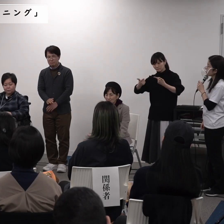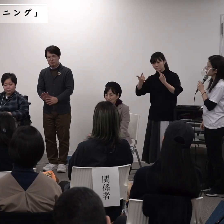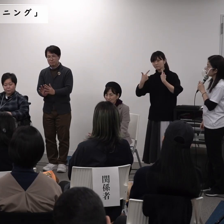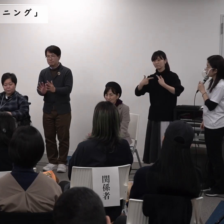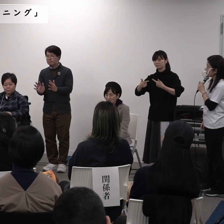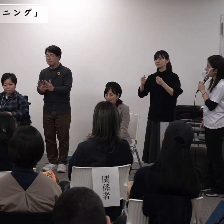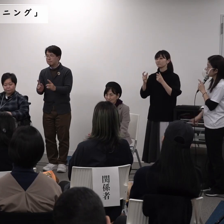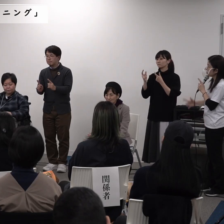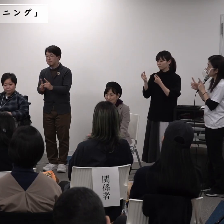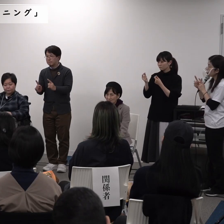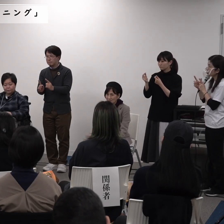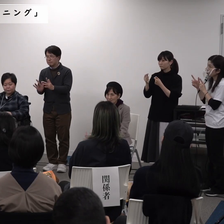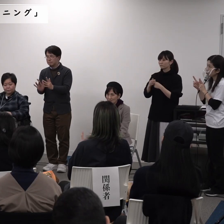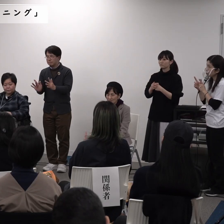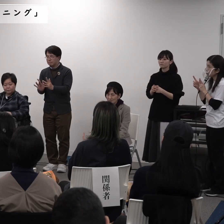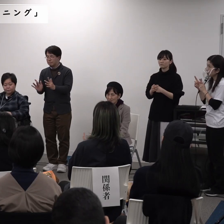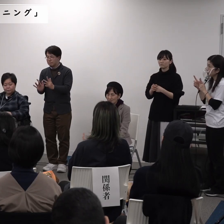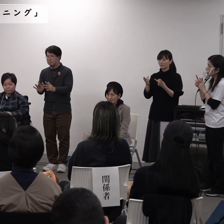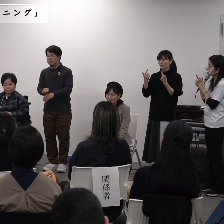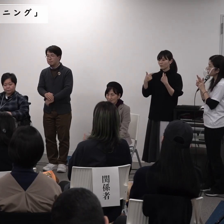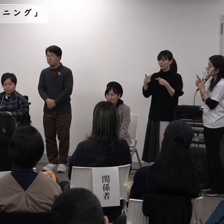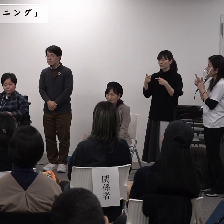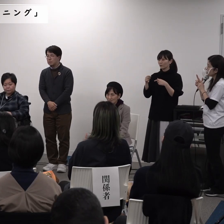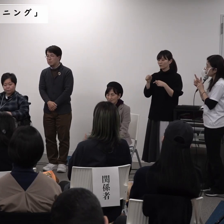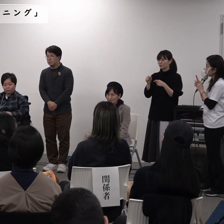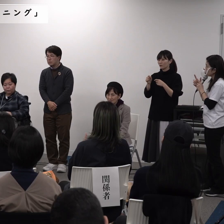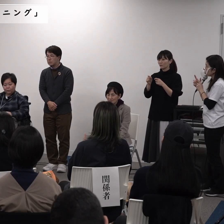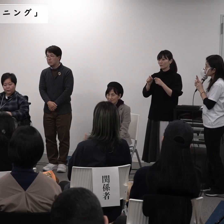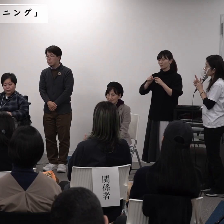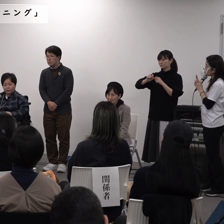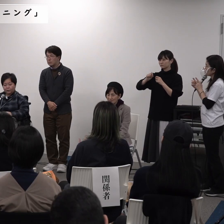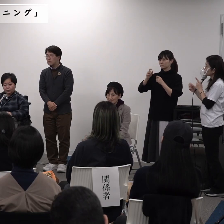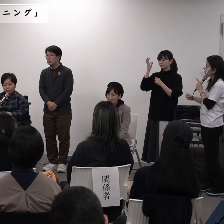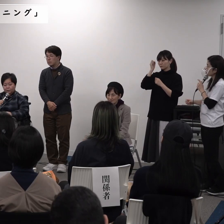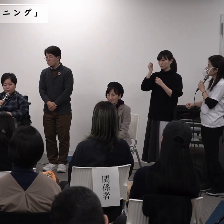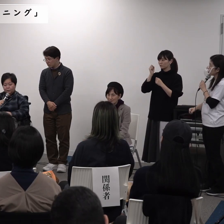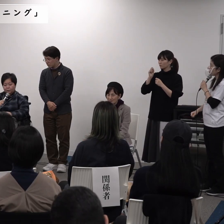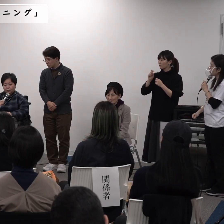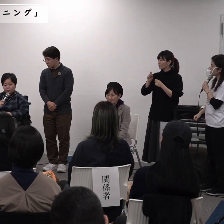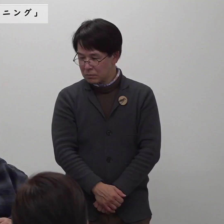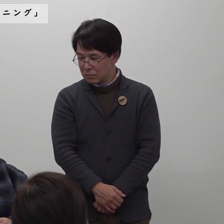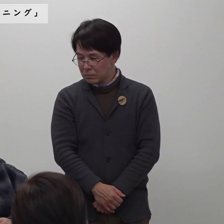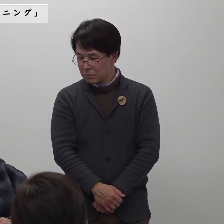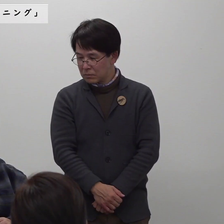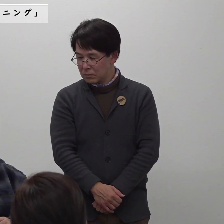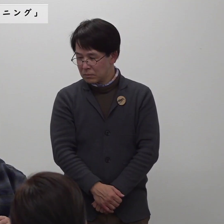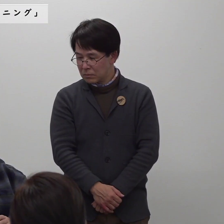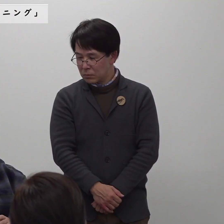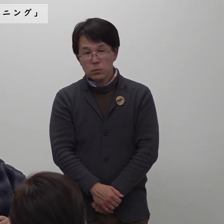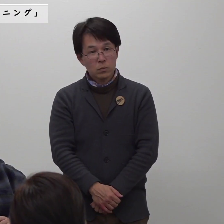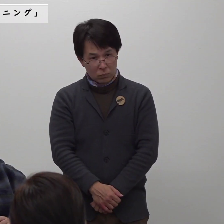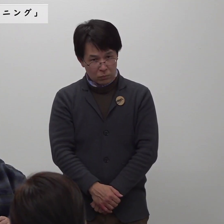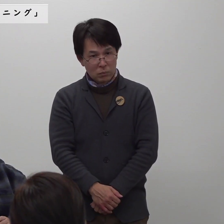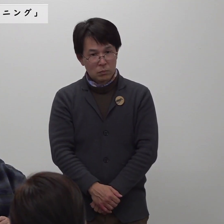それでどういうふうに記録が伸びることに繋がるんですか